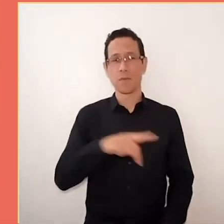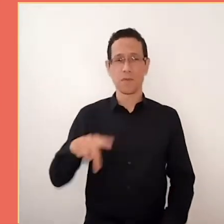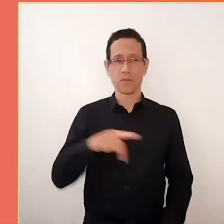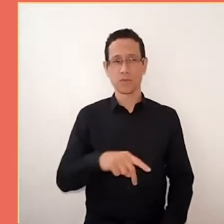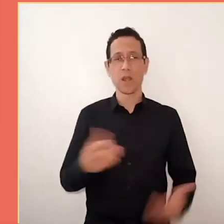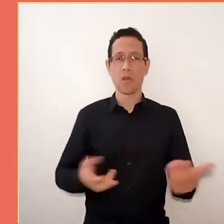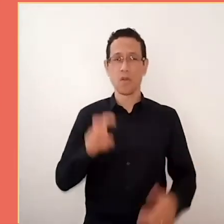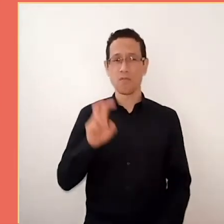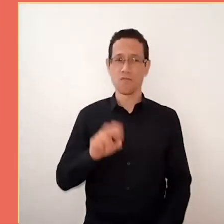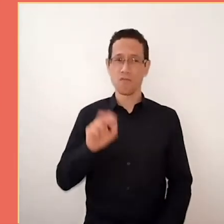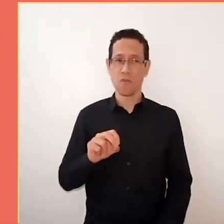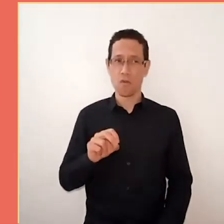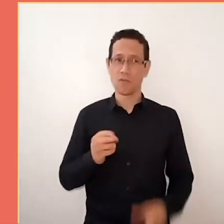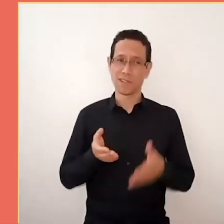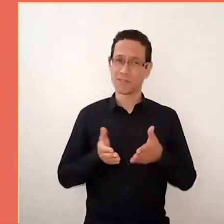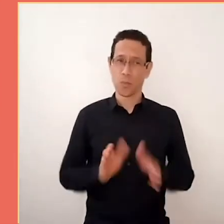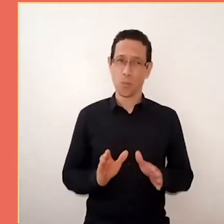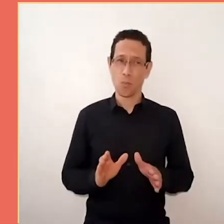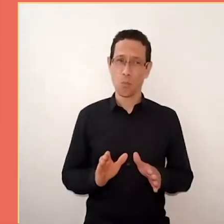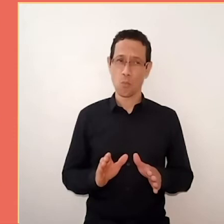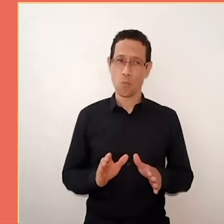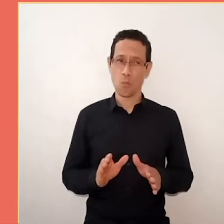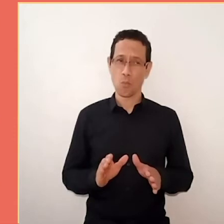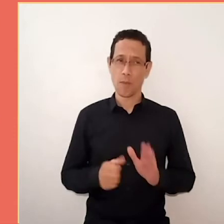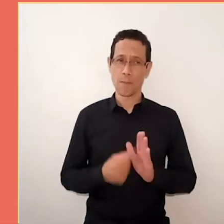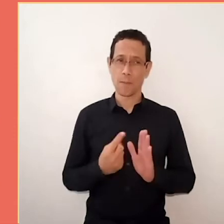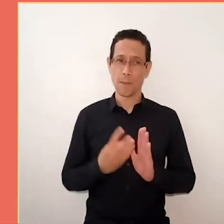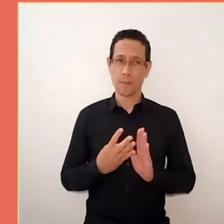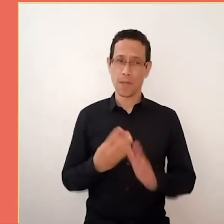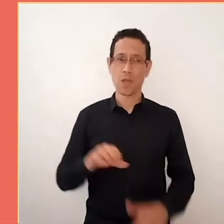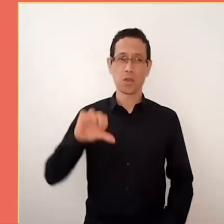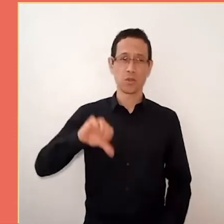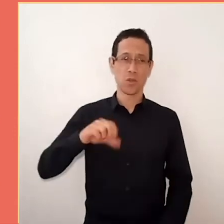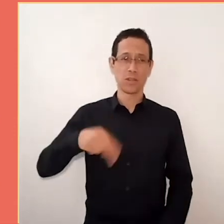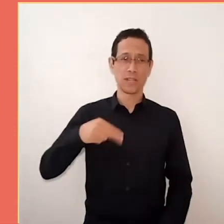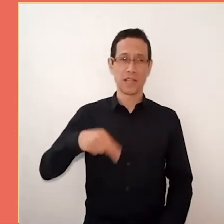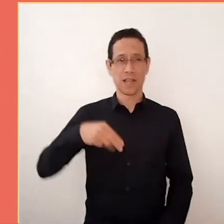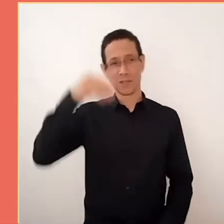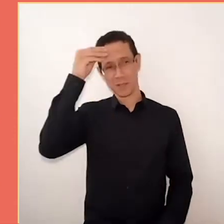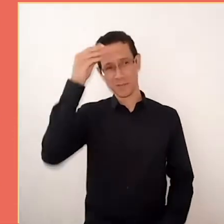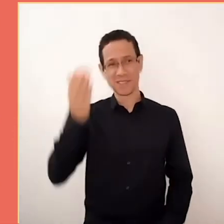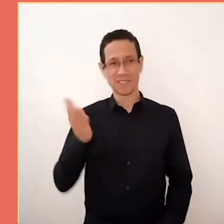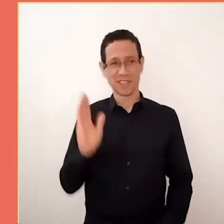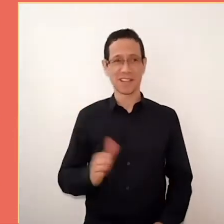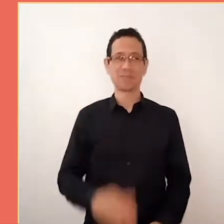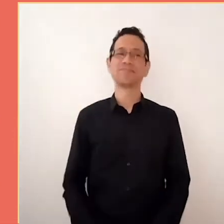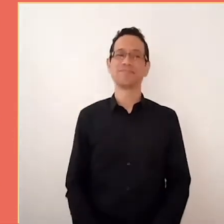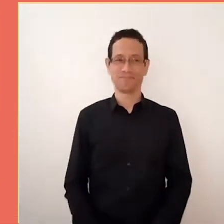pois acabou de nascer meu nono sobrinho neto. E eu vejo essa discussão entre os sobrinhos,